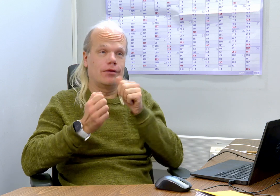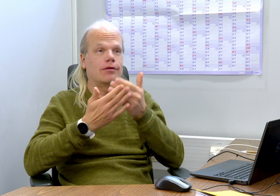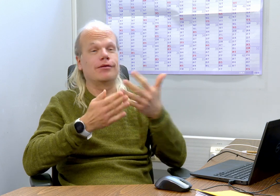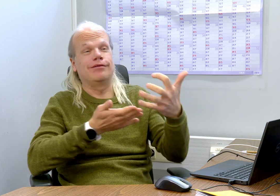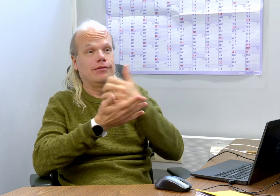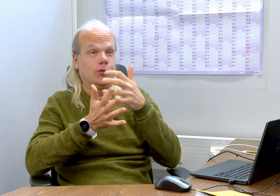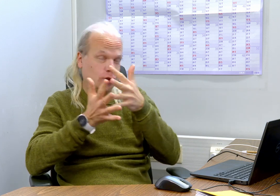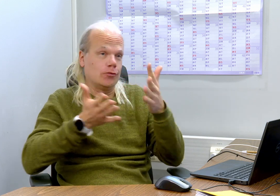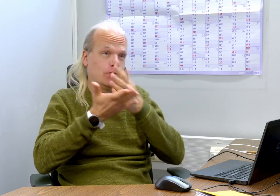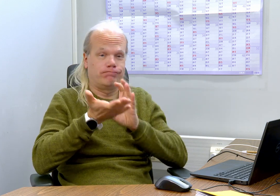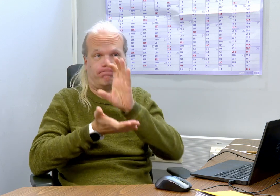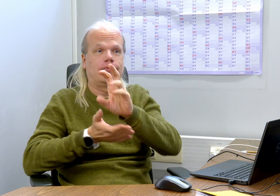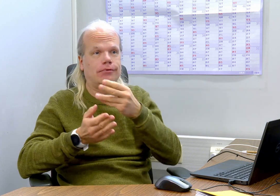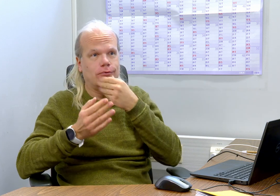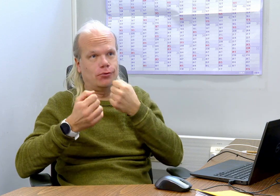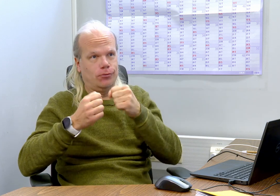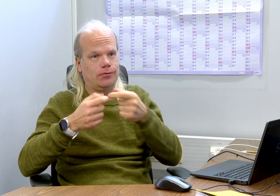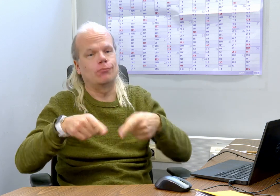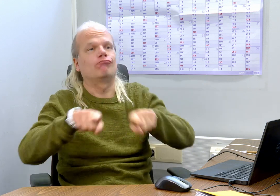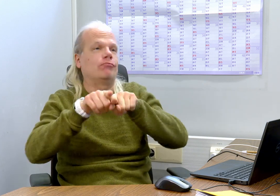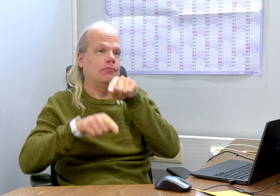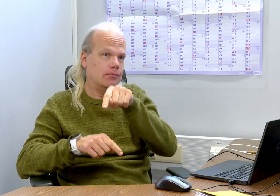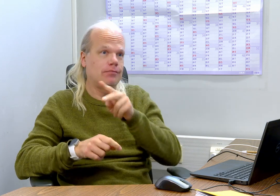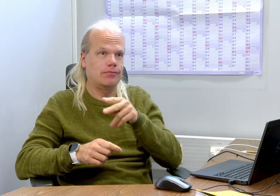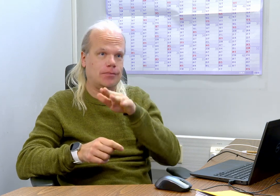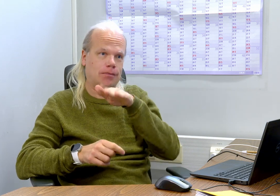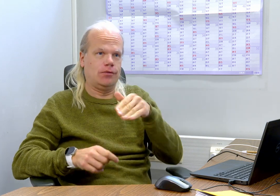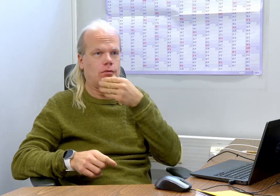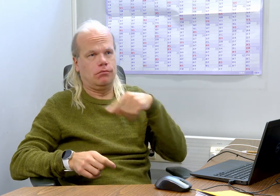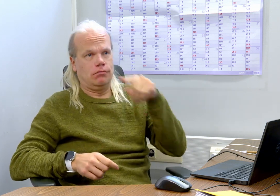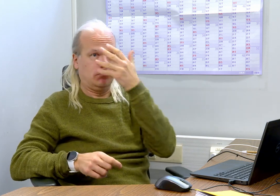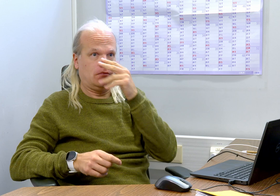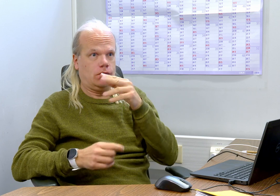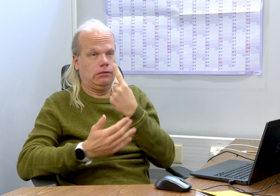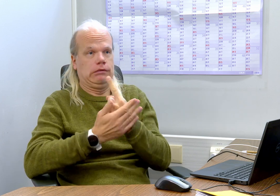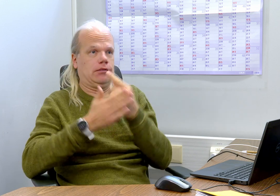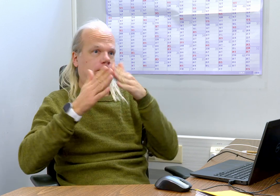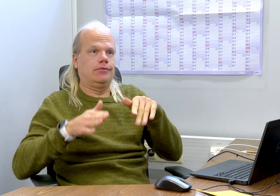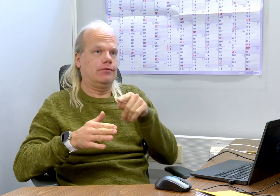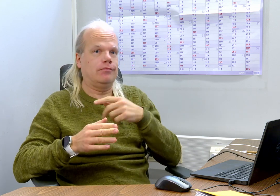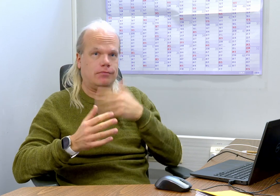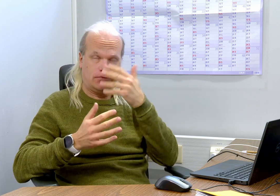mutta suurin osa varoista ohjataan nuorisotoiminnan toteuttamiseen. Nämä leirit ovat lapsille ja nuorille todella tärkeä asia, -